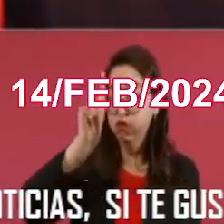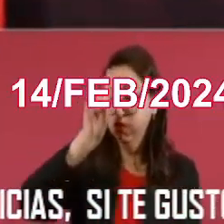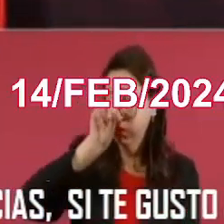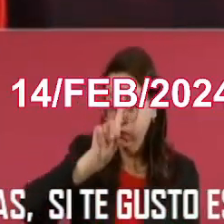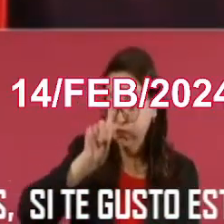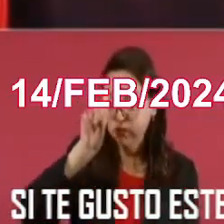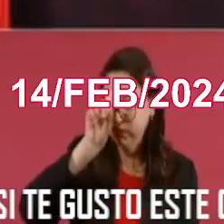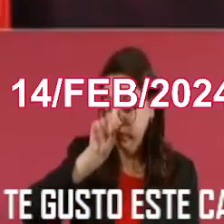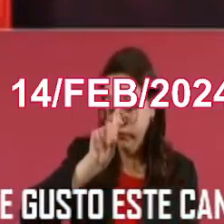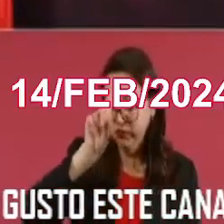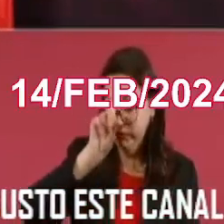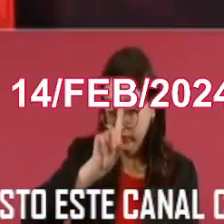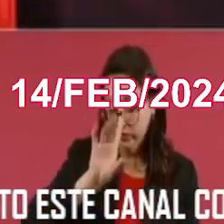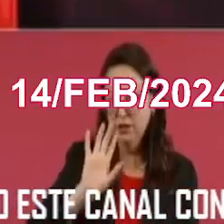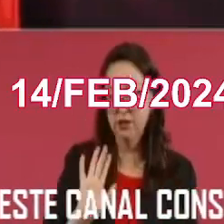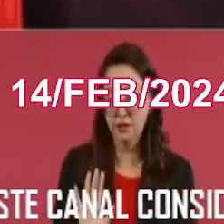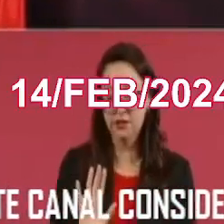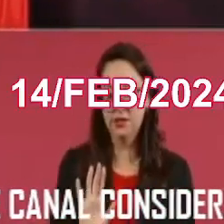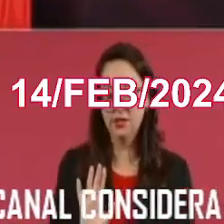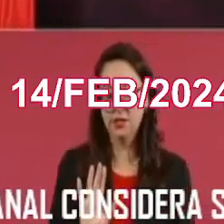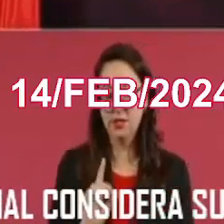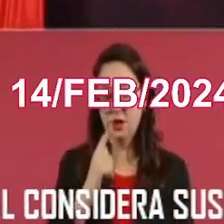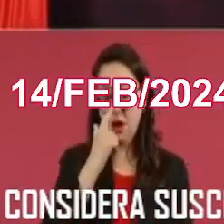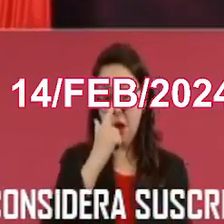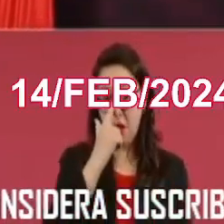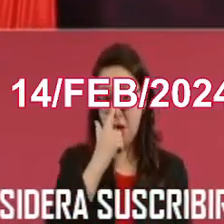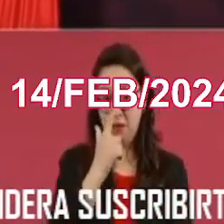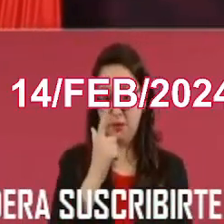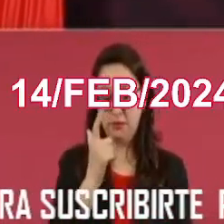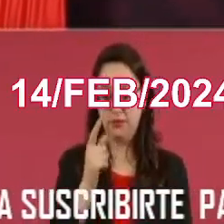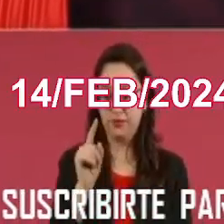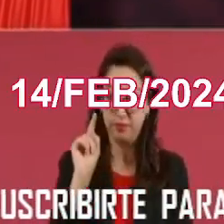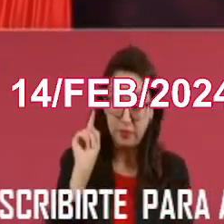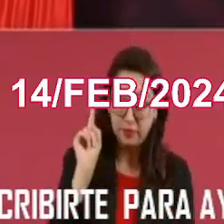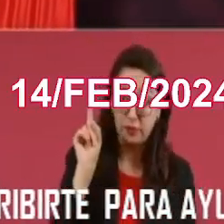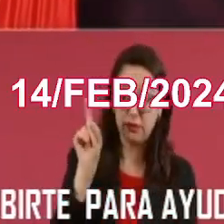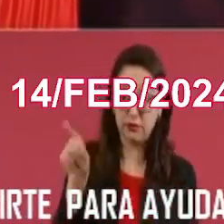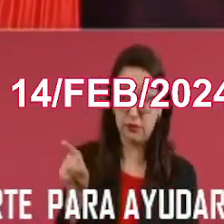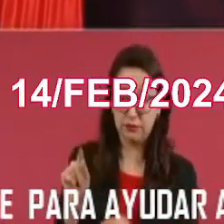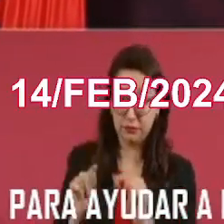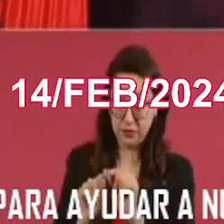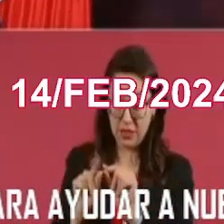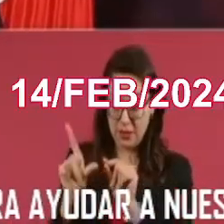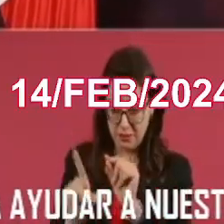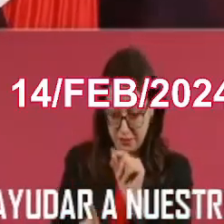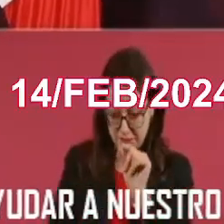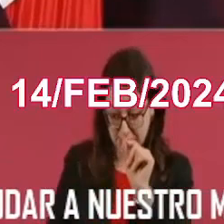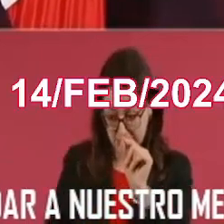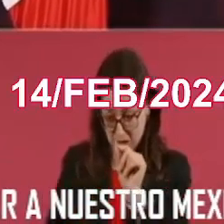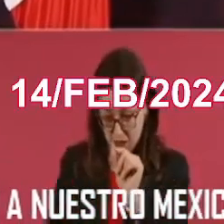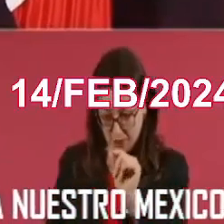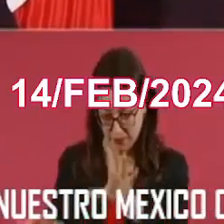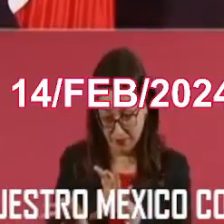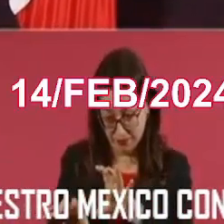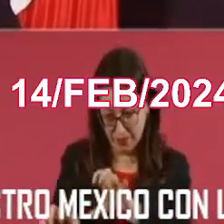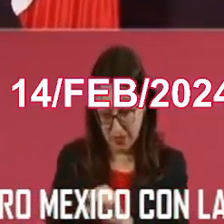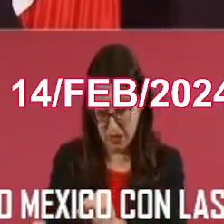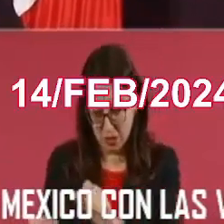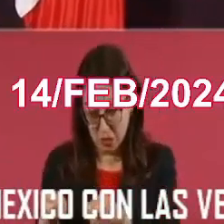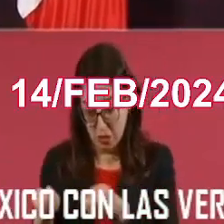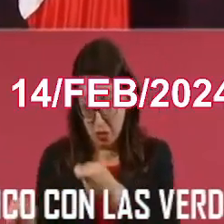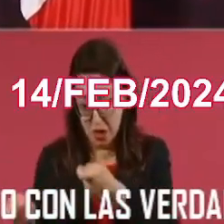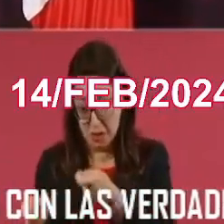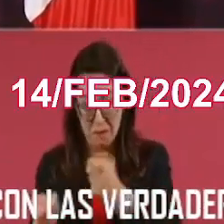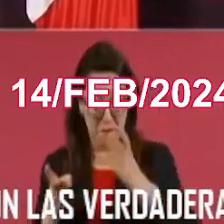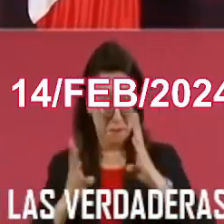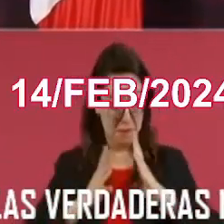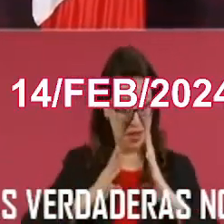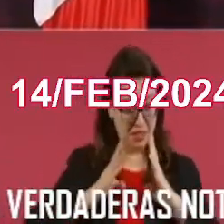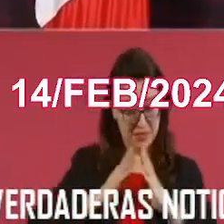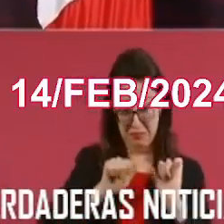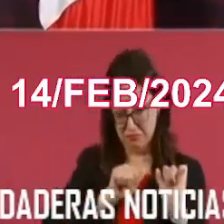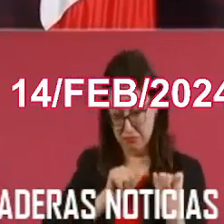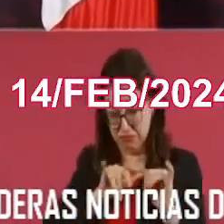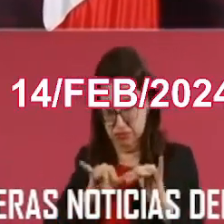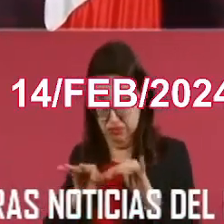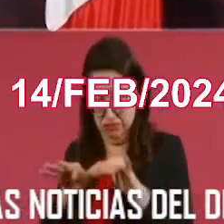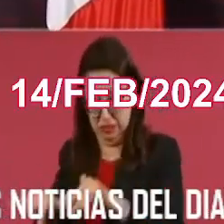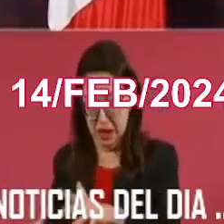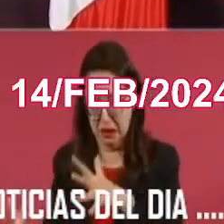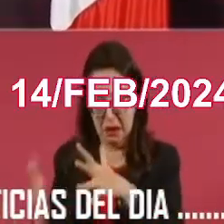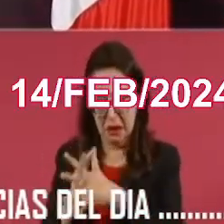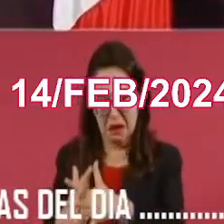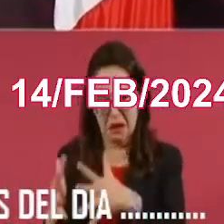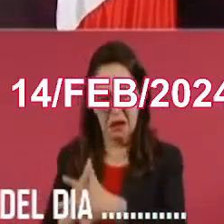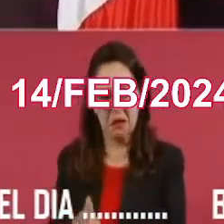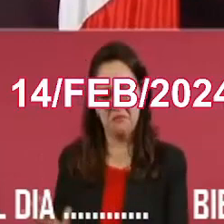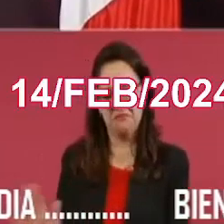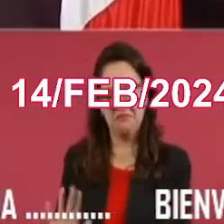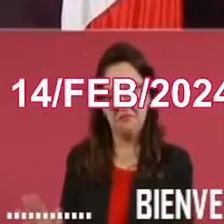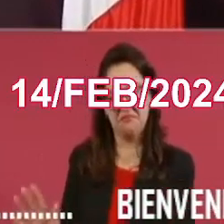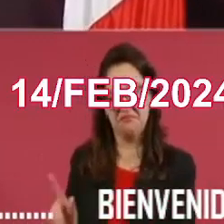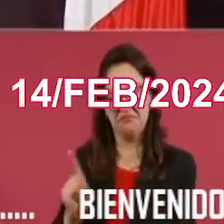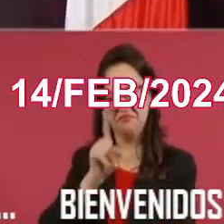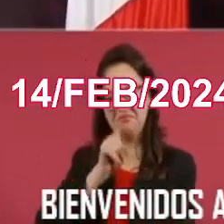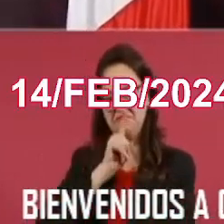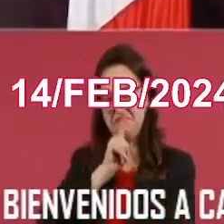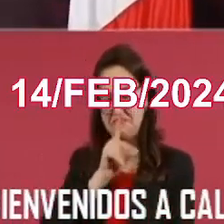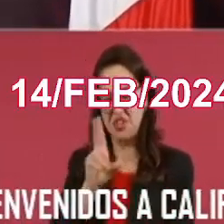que sin invasión militar se domine México el jefe del departamento de